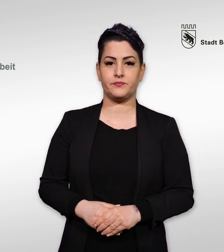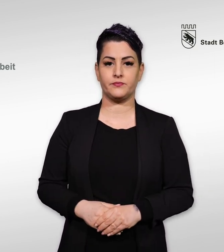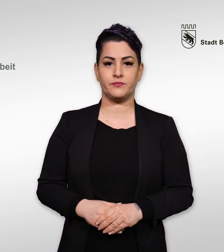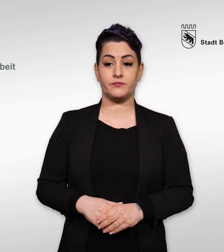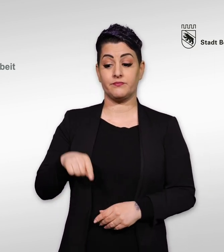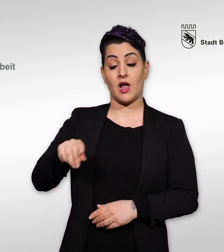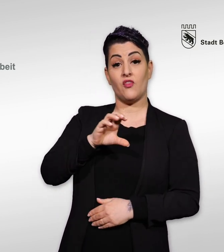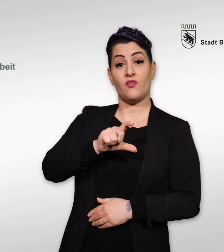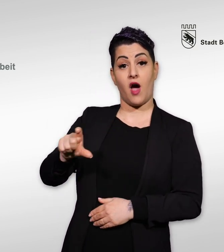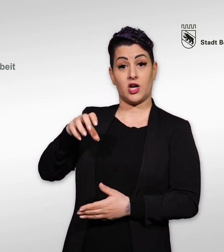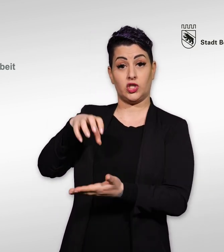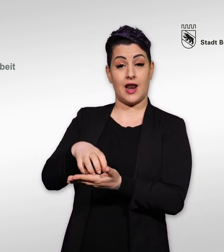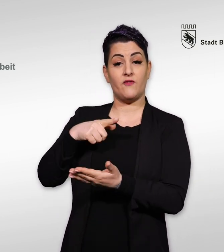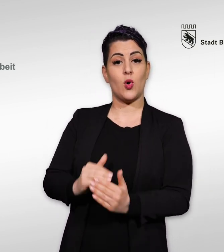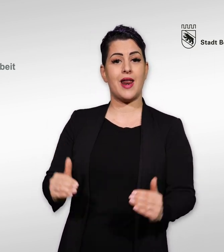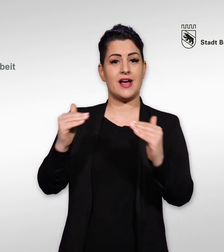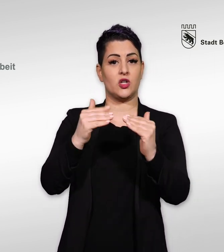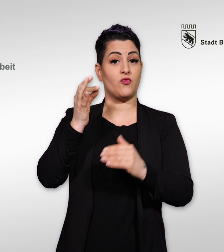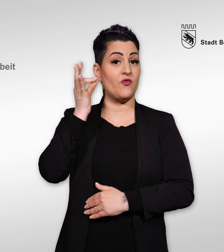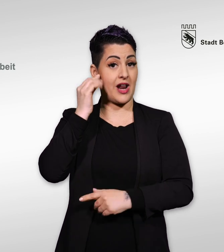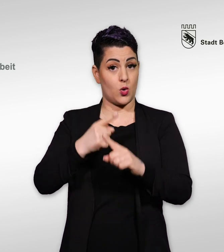Die Fachstelle für die Gleichstellung von Frau und Mann bietet auch